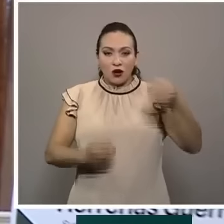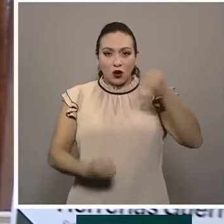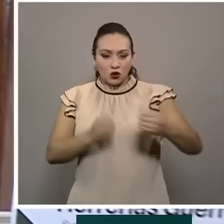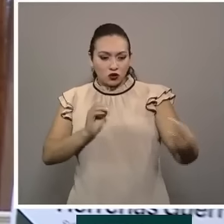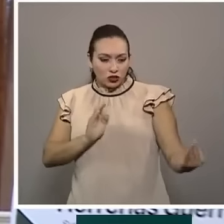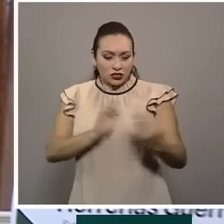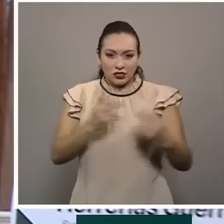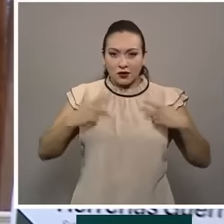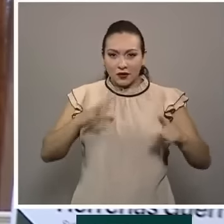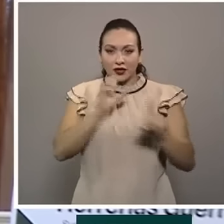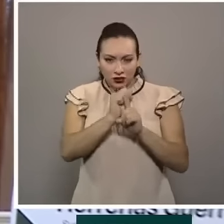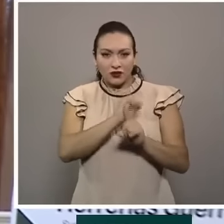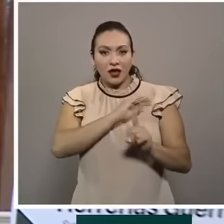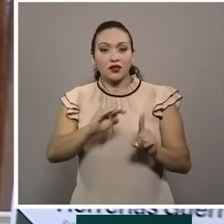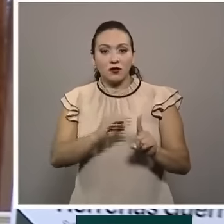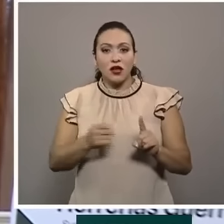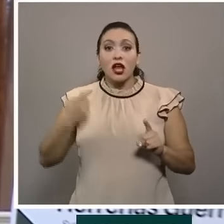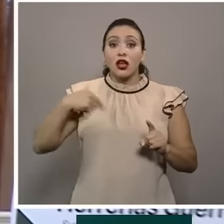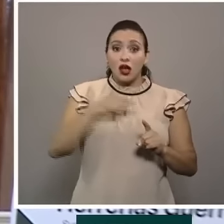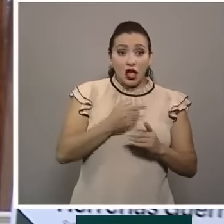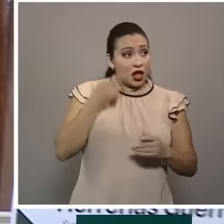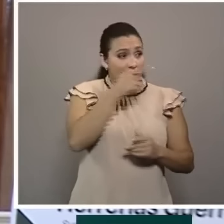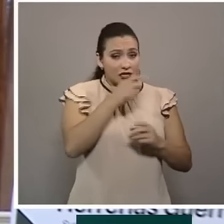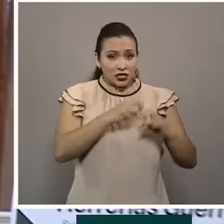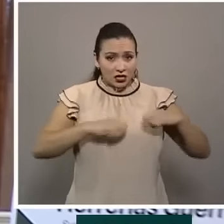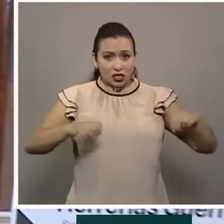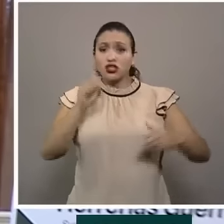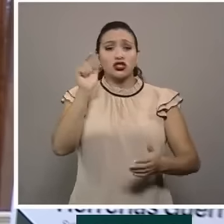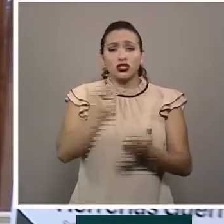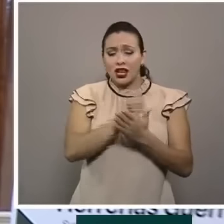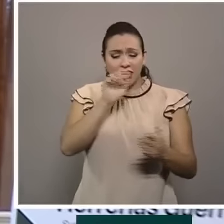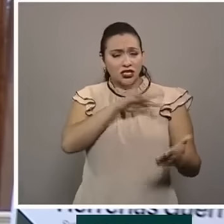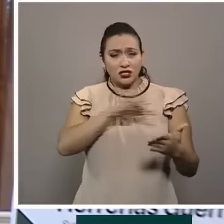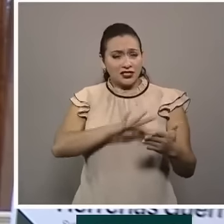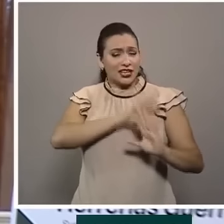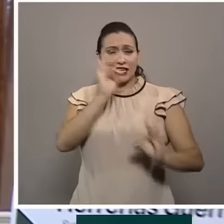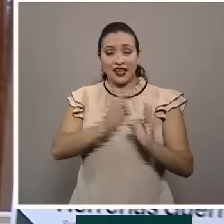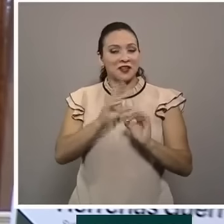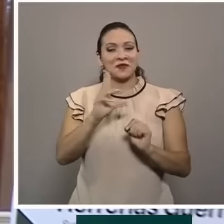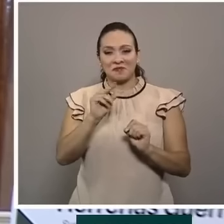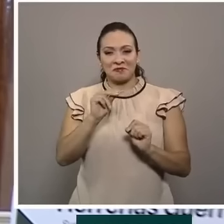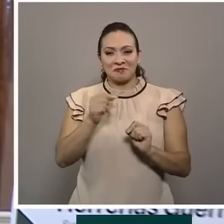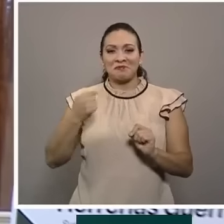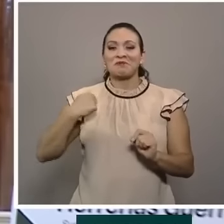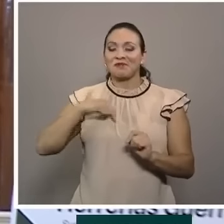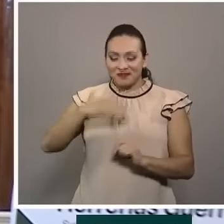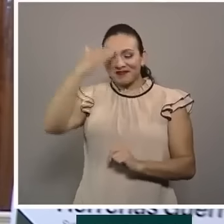a resolver conforme el frío texto de la ley, sino también consideramos el amplio mosaico económico